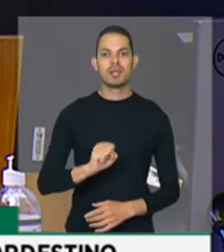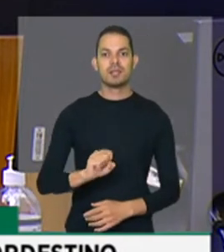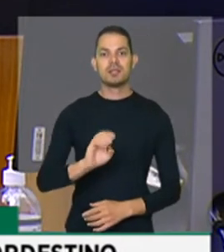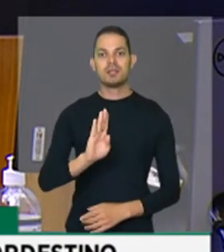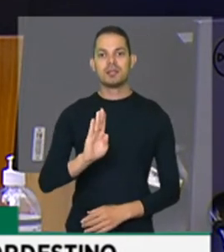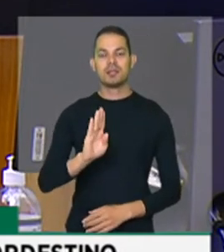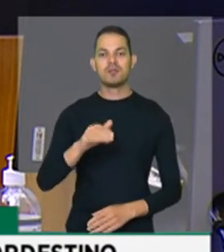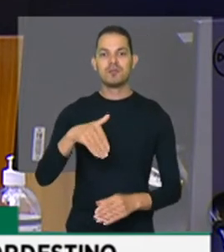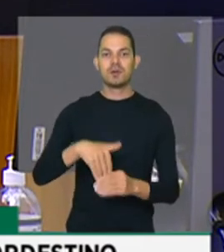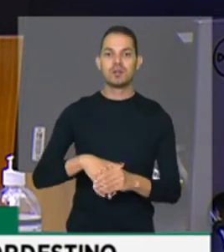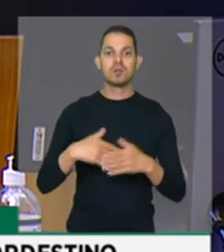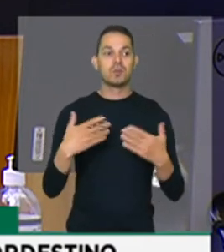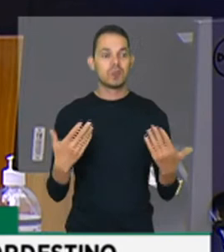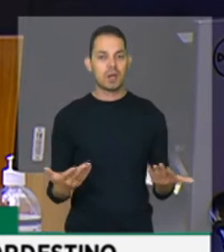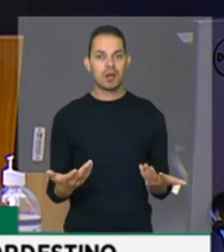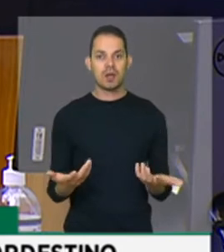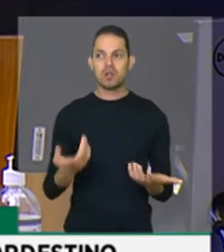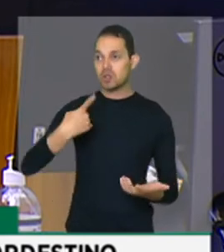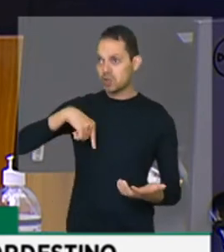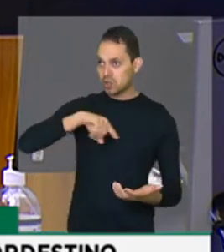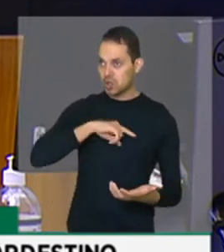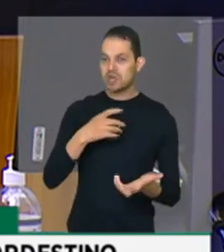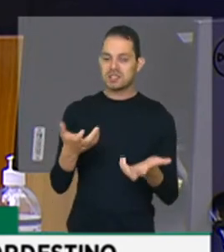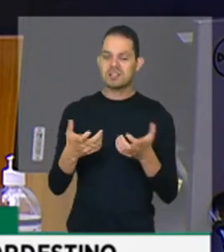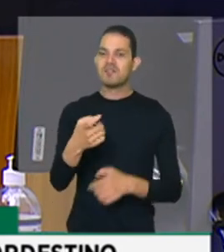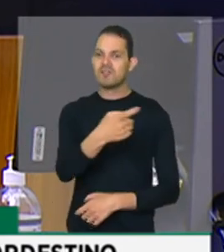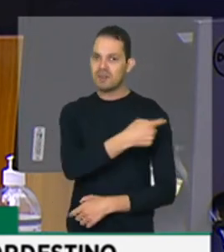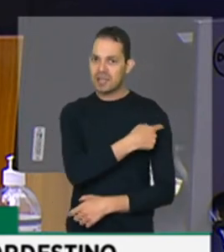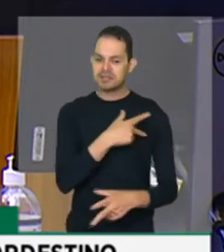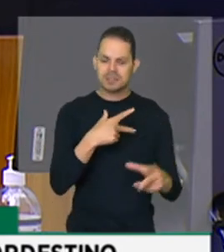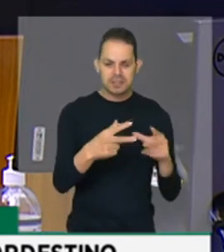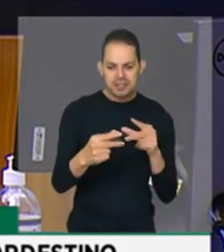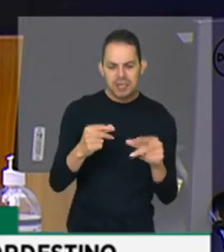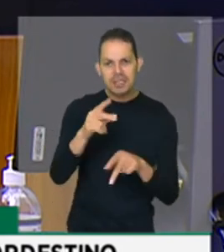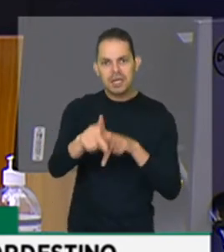SENHOR PRESIDENTE, QUER VACINA JÁ PARA O POVO BRASILEIRO E... É A FAVOR DA RETIRADA DE PAUTA QUE ESSE TEMA ESTÁ